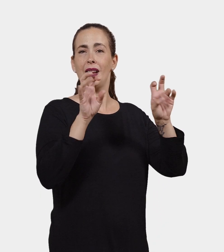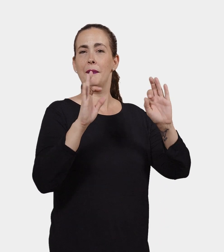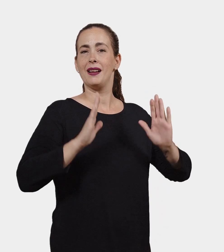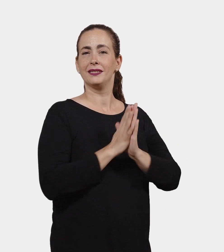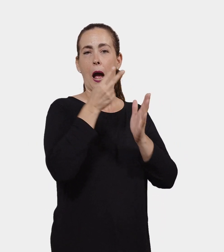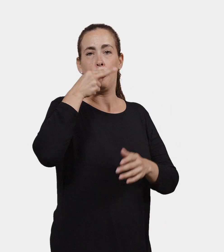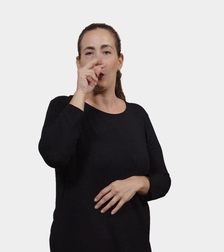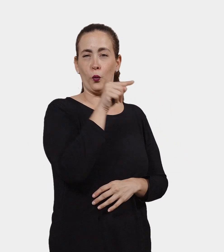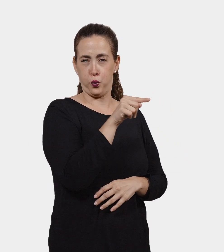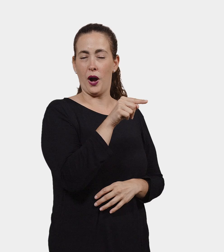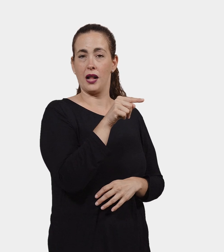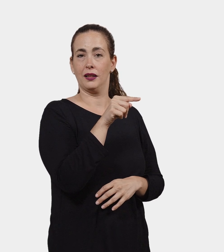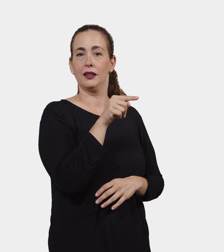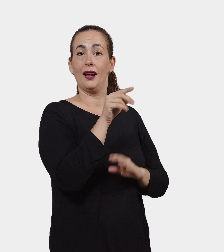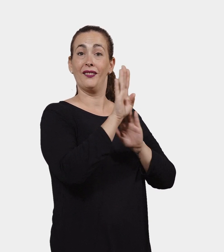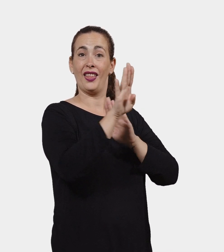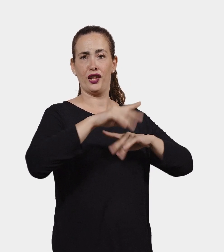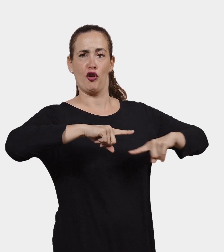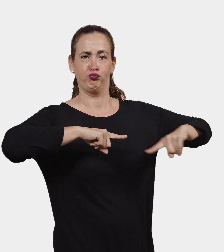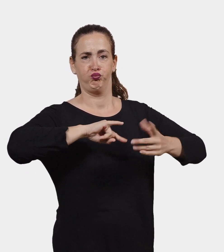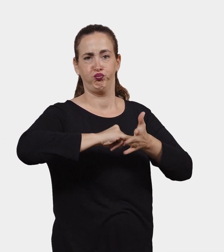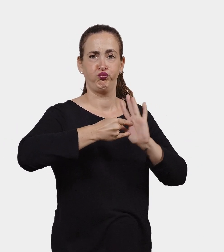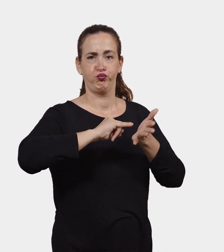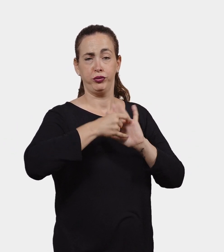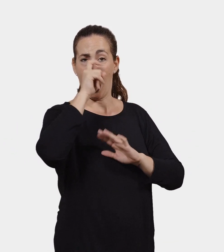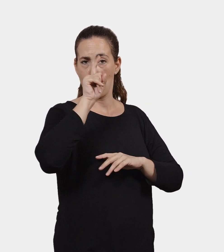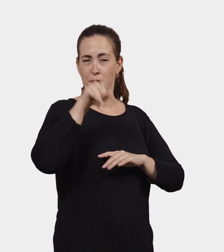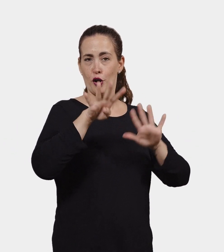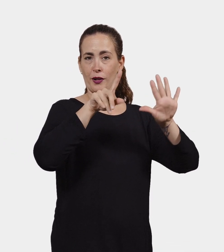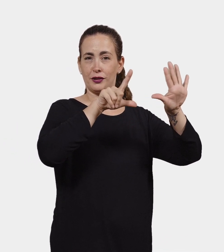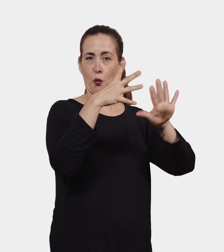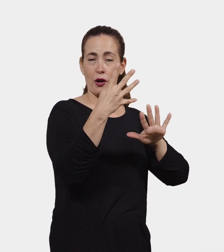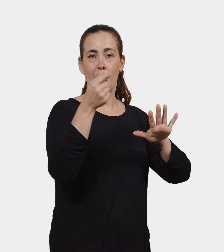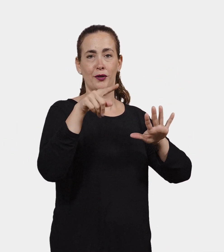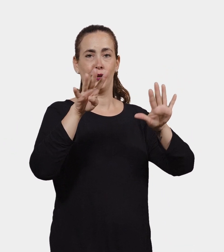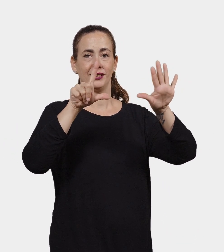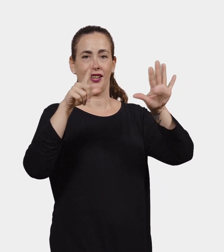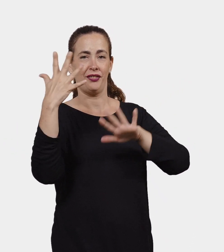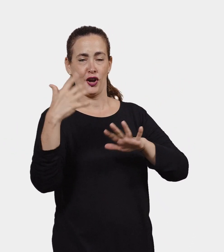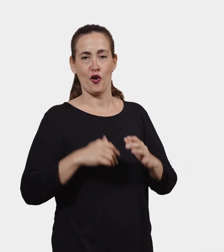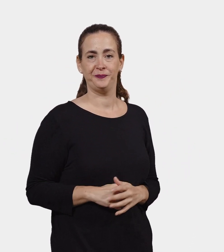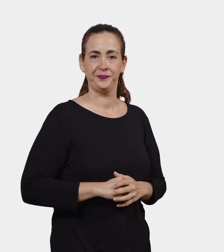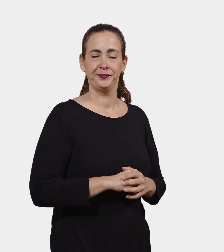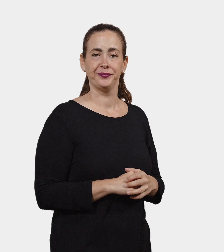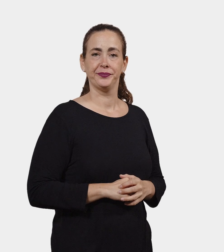Sant Cugat del Vallès: els veïns s'organitzen (1974-1975)